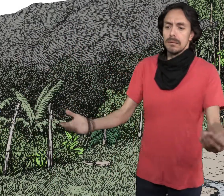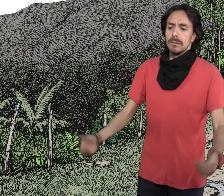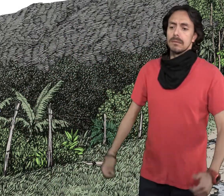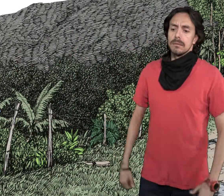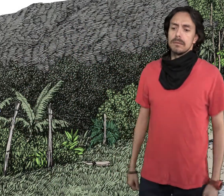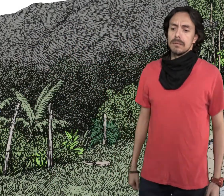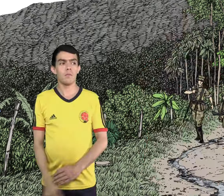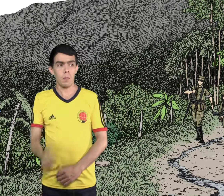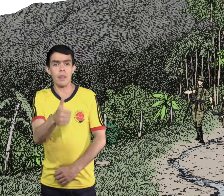Sí sabemos.